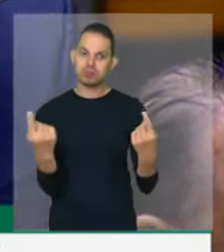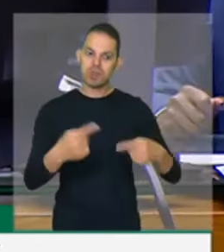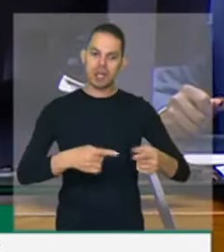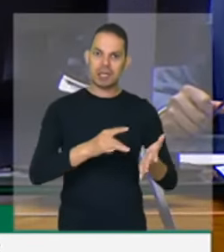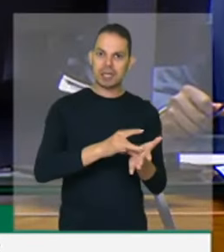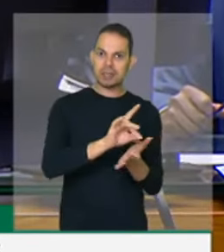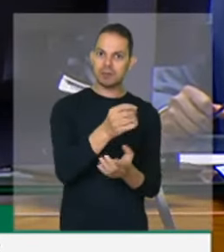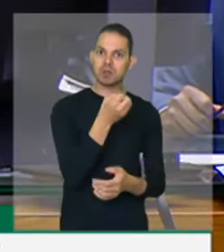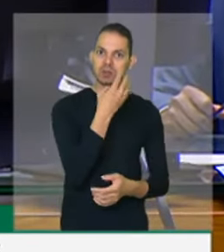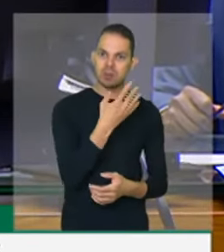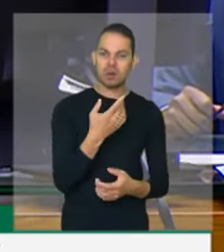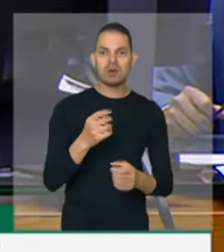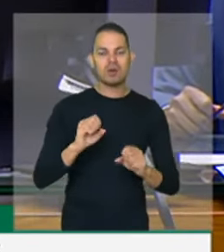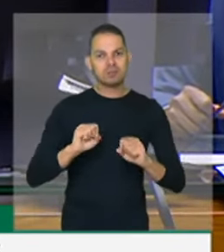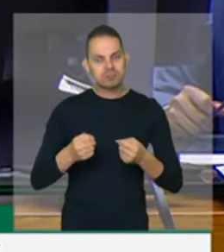[DEPUTADO]: SENHOR PRESIDENTE, QUERO